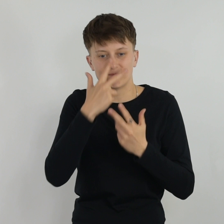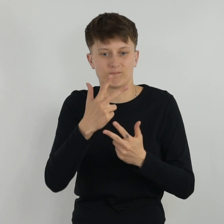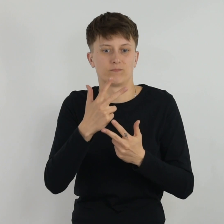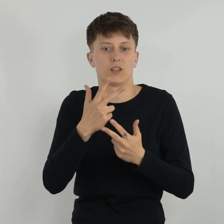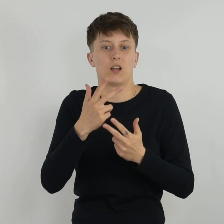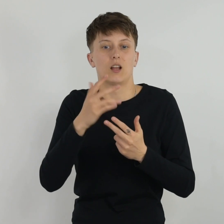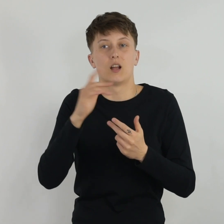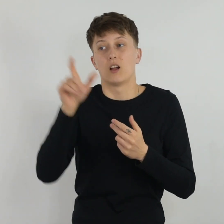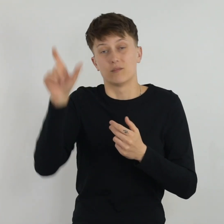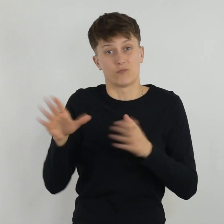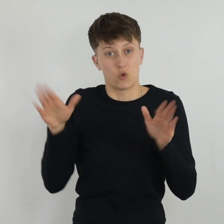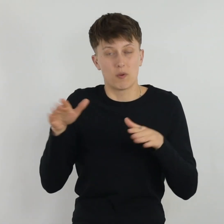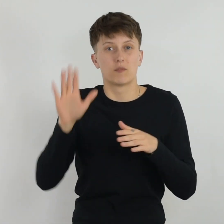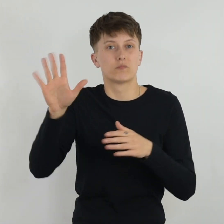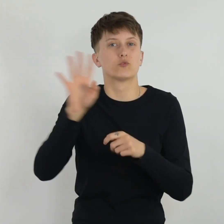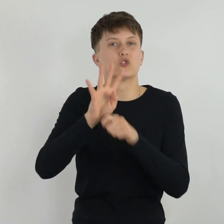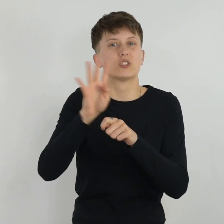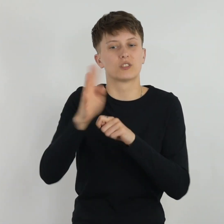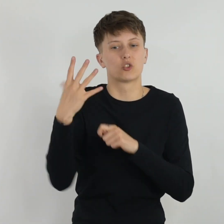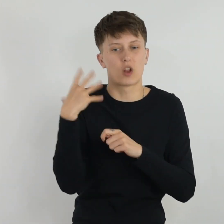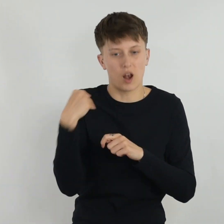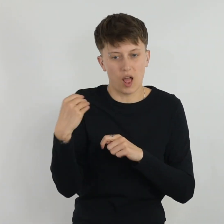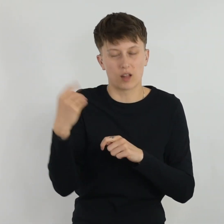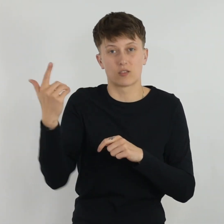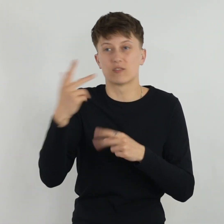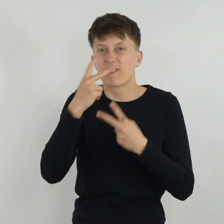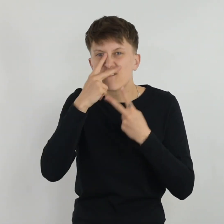Jako czternastoletni chłopiec był